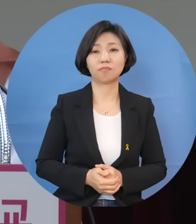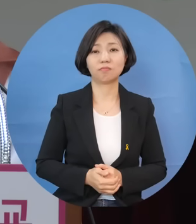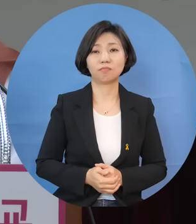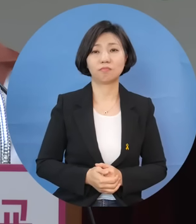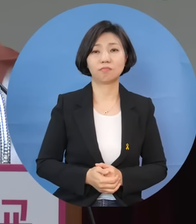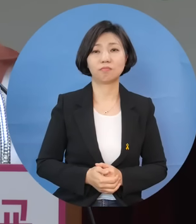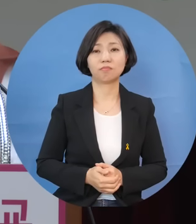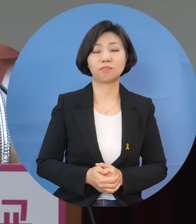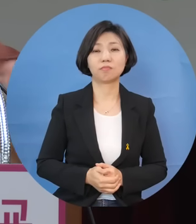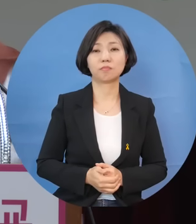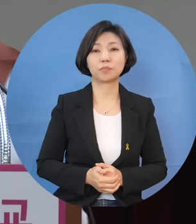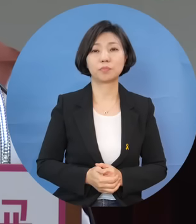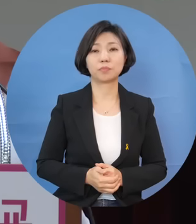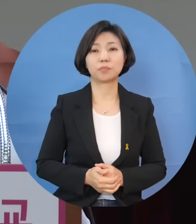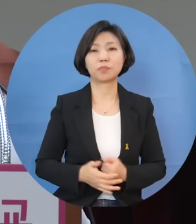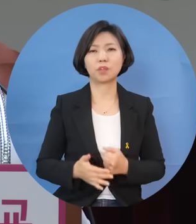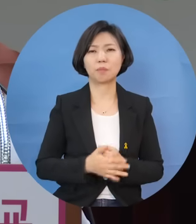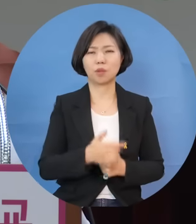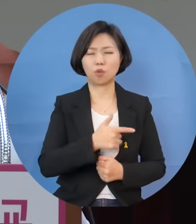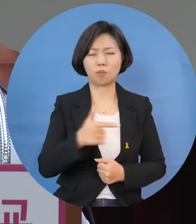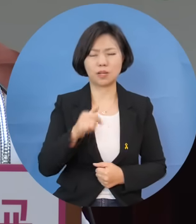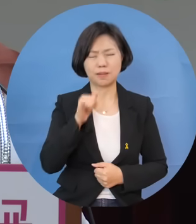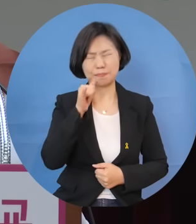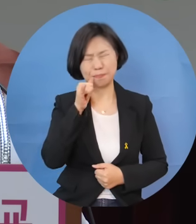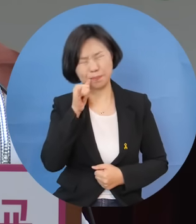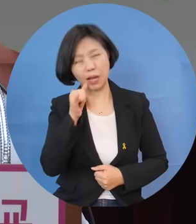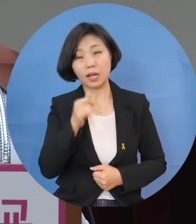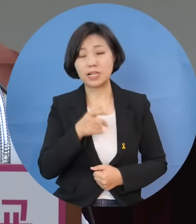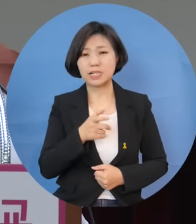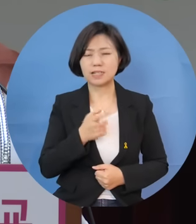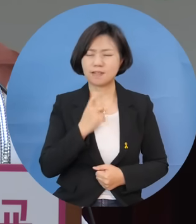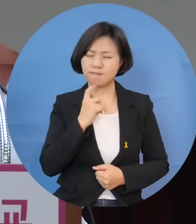그러니까 우리가 무엇이든지 집착하지 않고 소유하지 않으면,